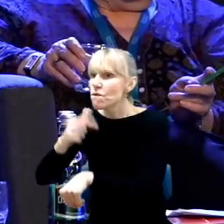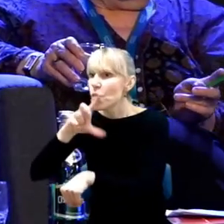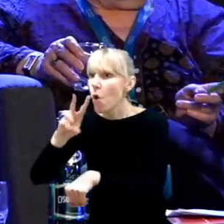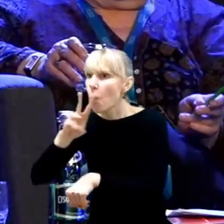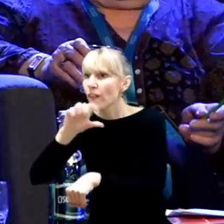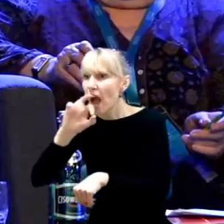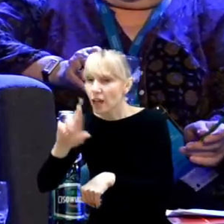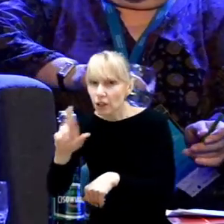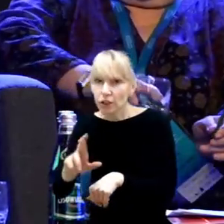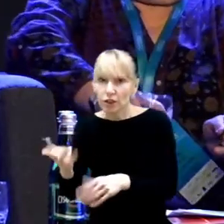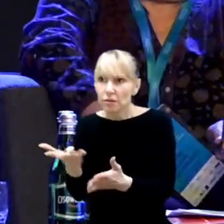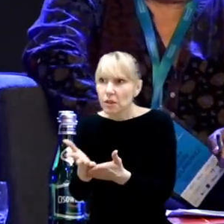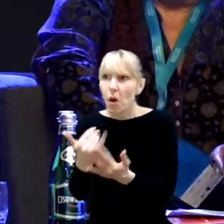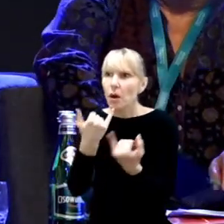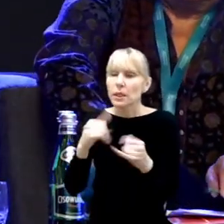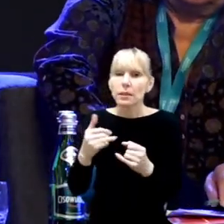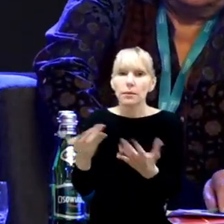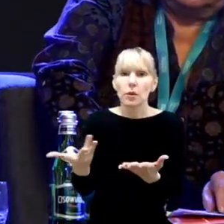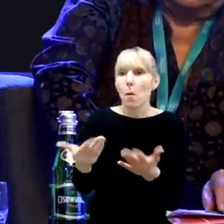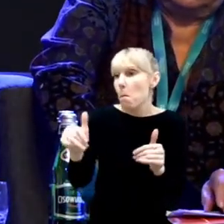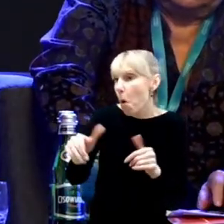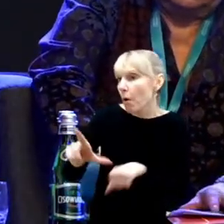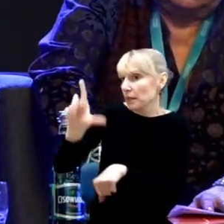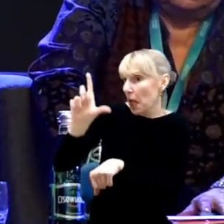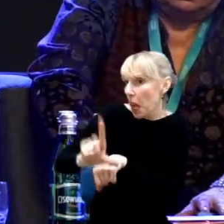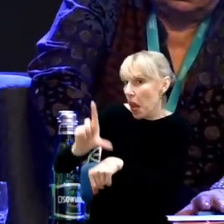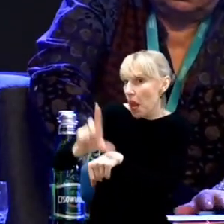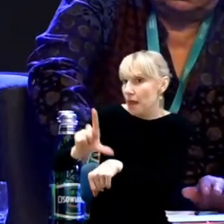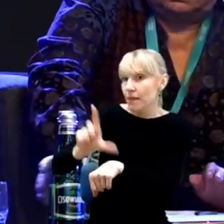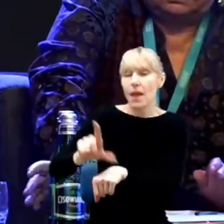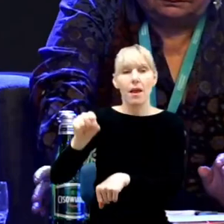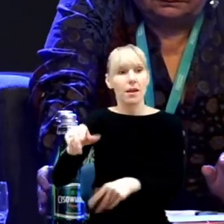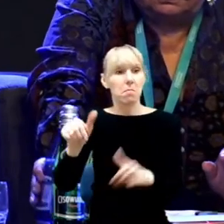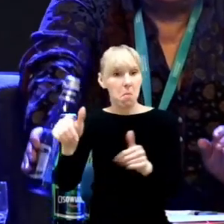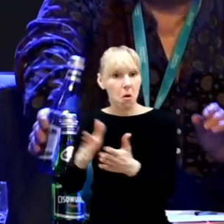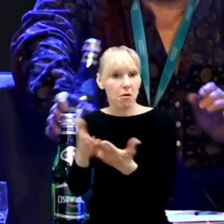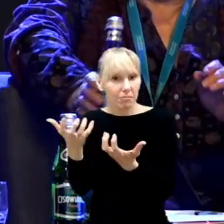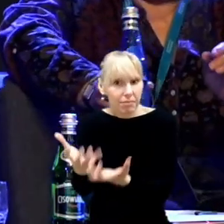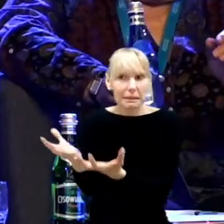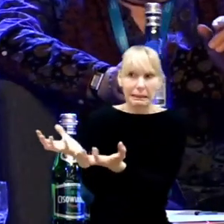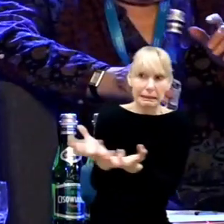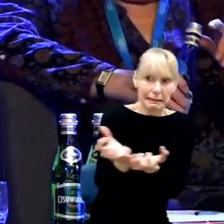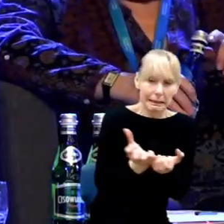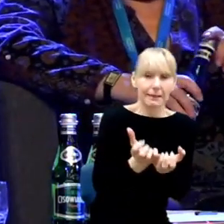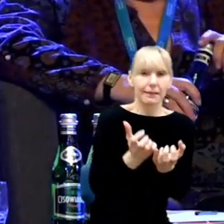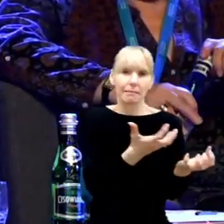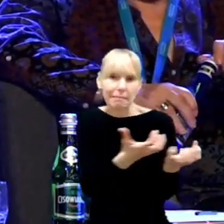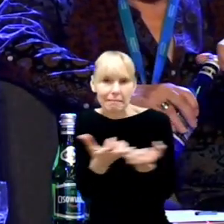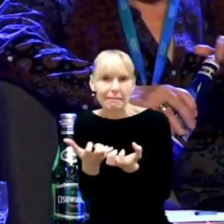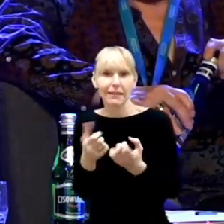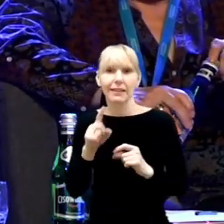Włodarze oczywiście mogą być liderami, mogą próbować przekonywać, pewnie nawet powinni być, ale nie mogą być oderwani,